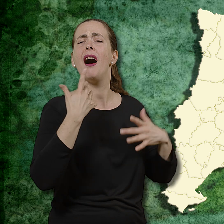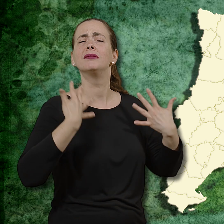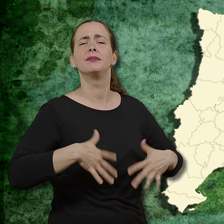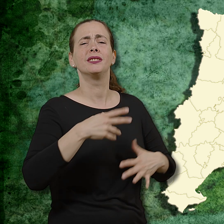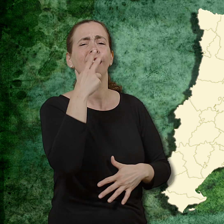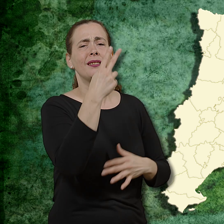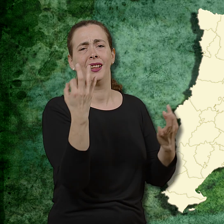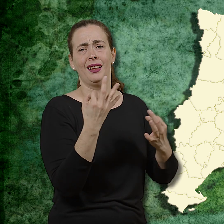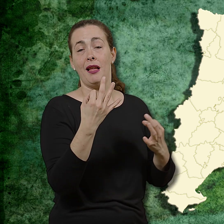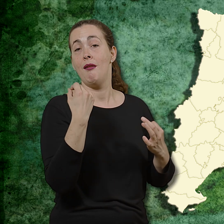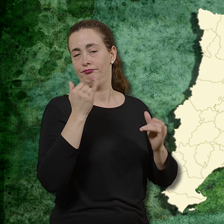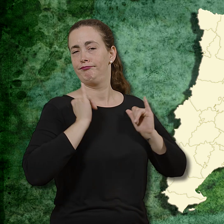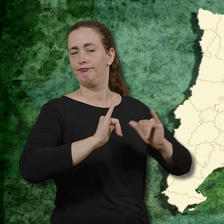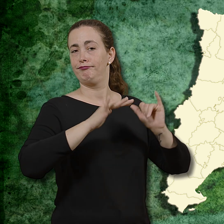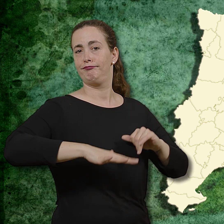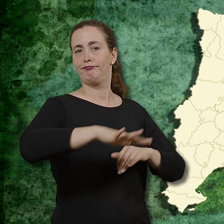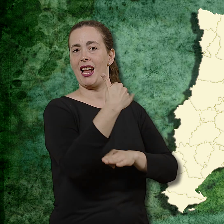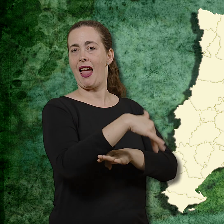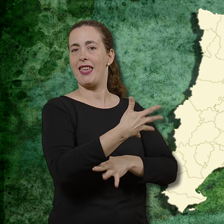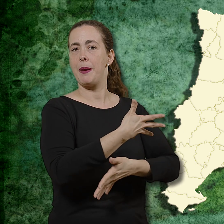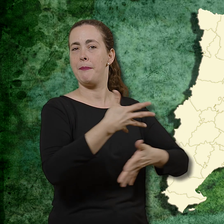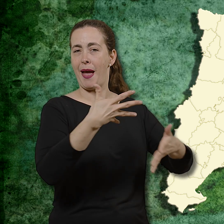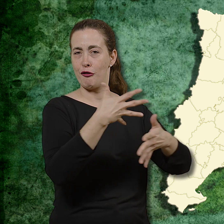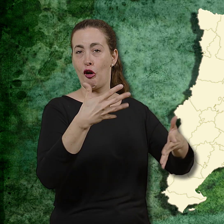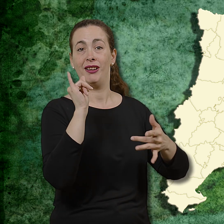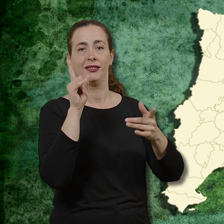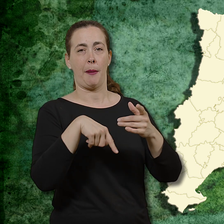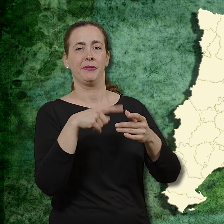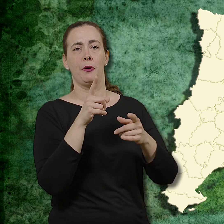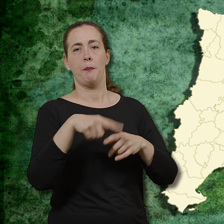Imprescindible: Passejar pel carrer Major i la plaça de la Vila